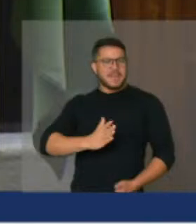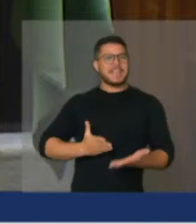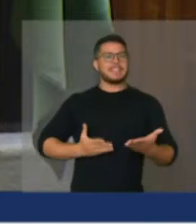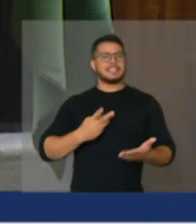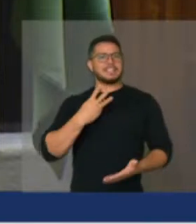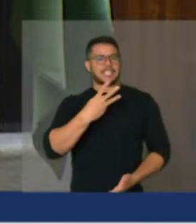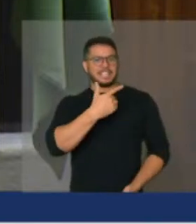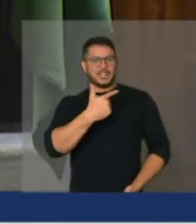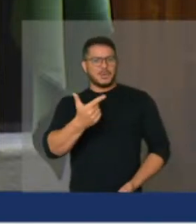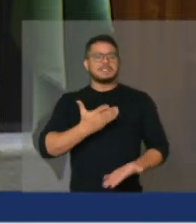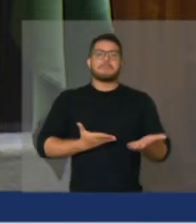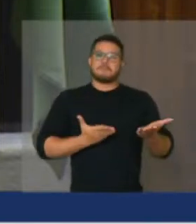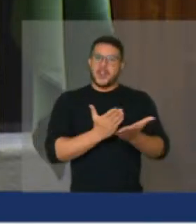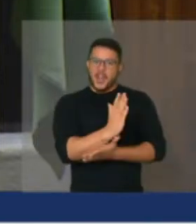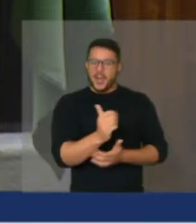RETIRAR QUALQUER DIREITO DO